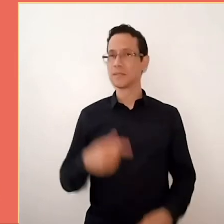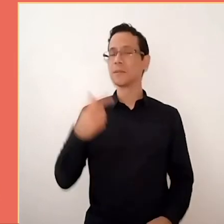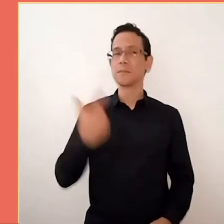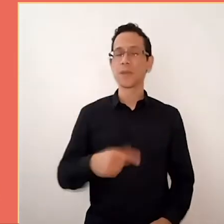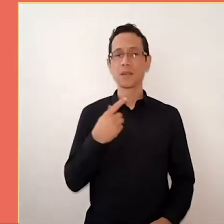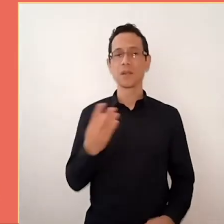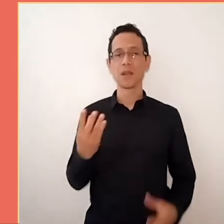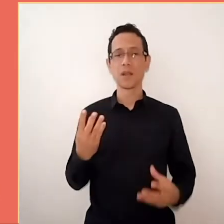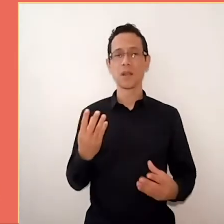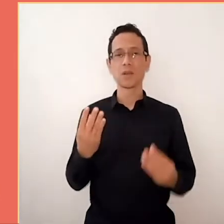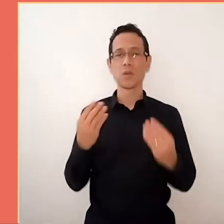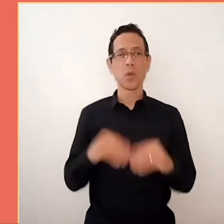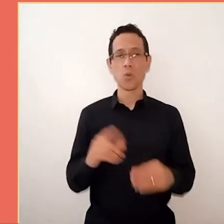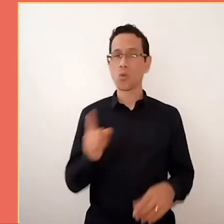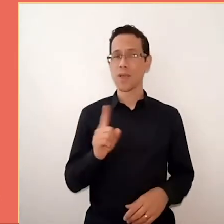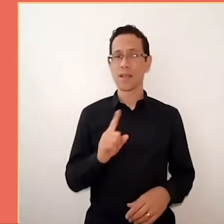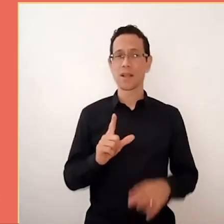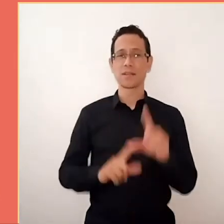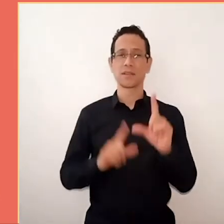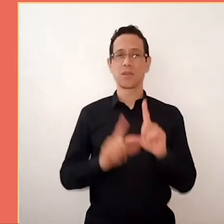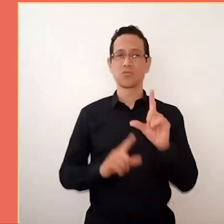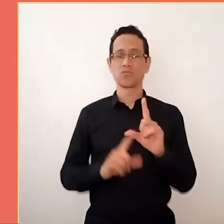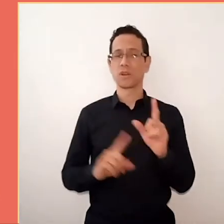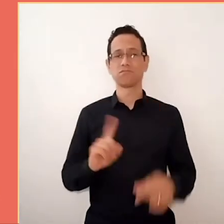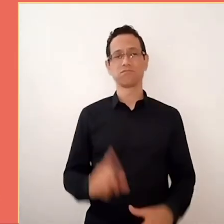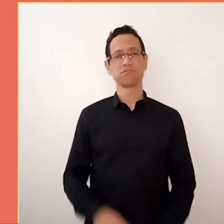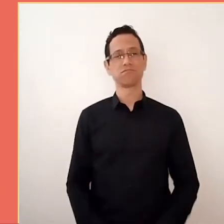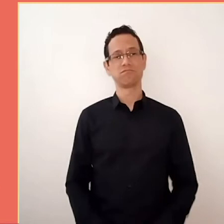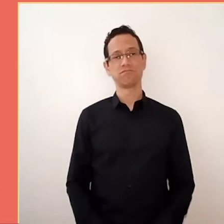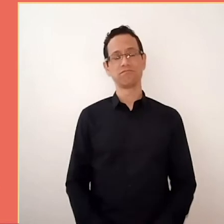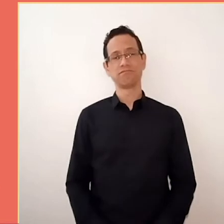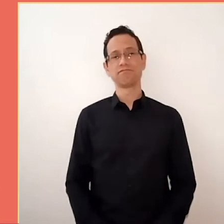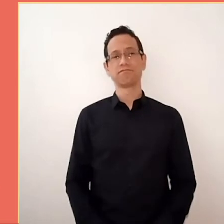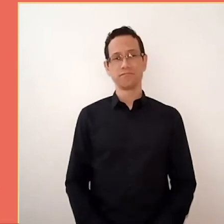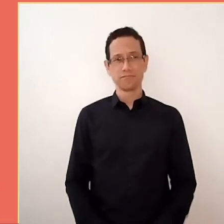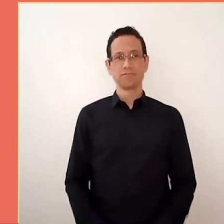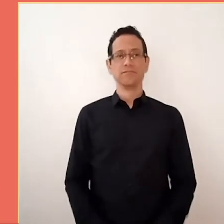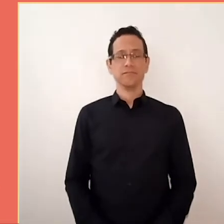literatura. Como se fosse um "surplus",